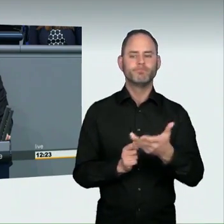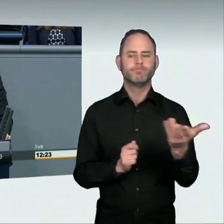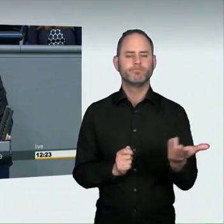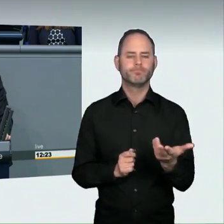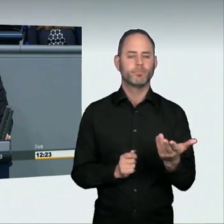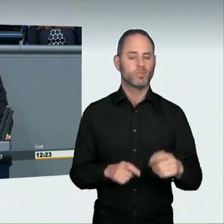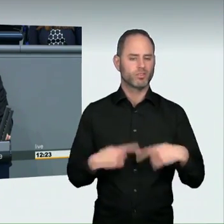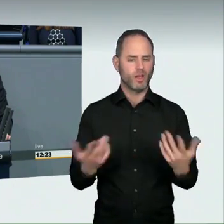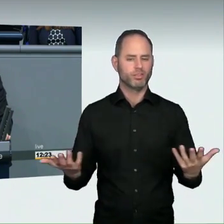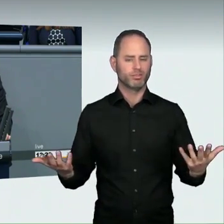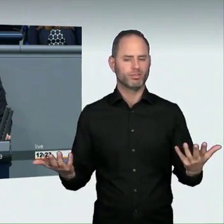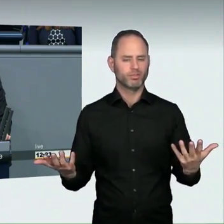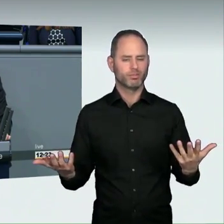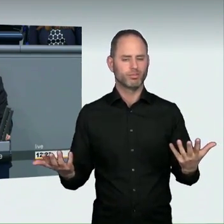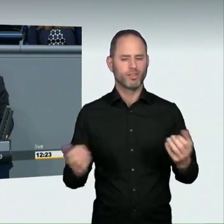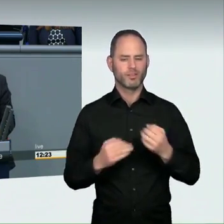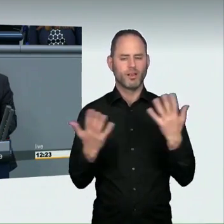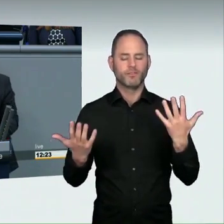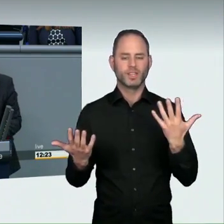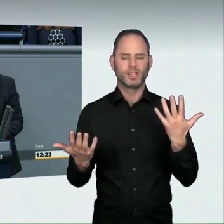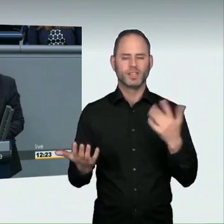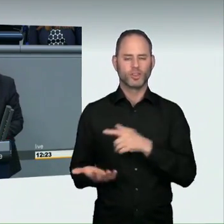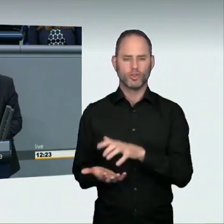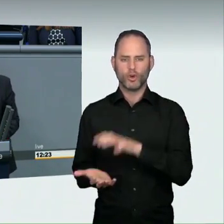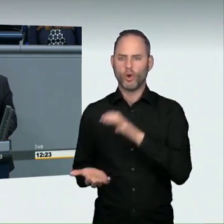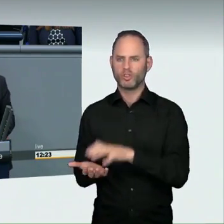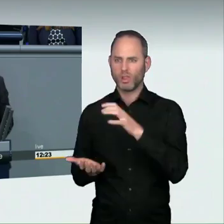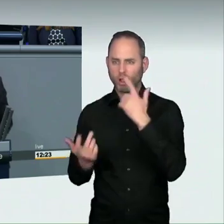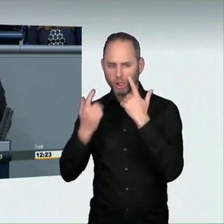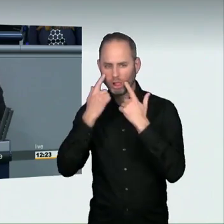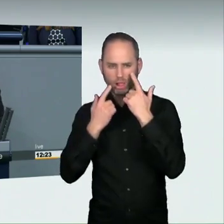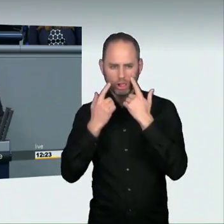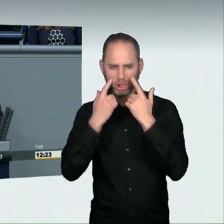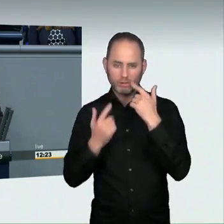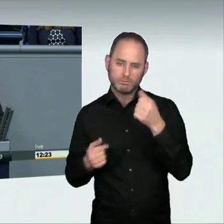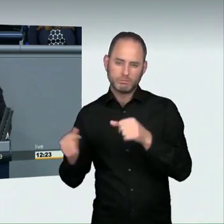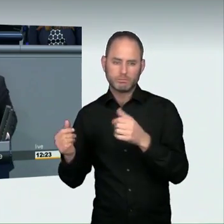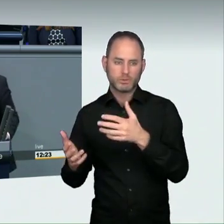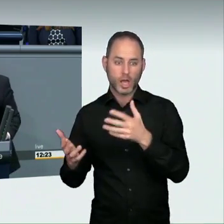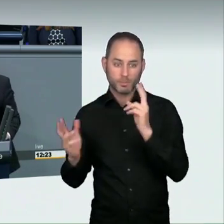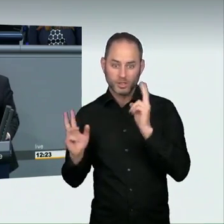Menschen werden heute durch Mieterhöhungen aufgrund von Sanierungen aus den Innenstädten und aus den Kiezen vertrieben. Das hat damit zu tun,